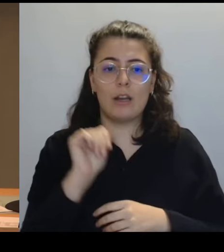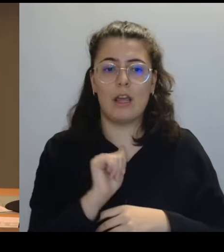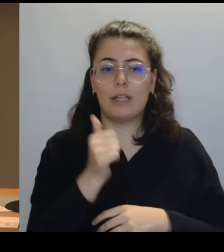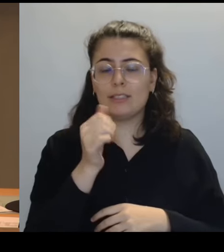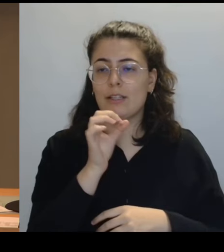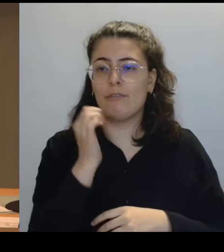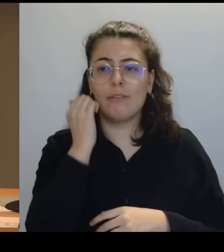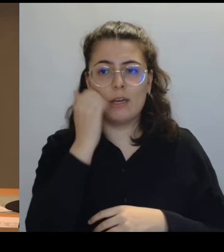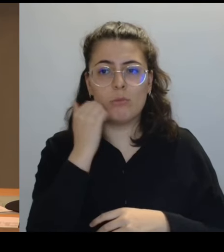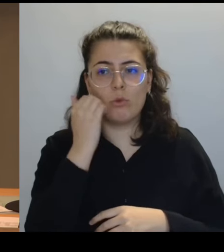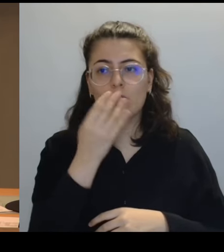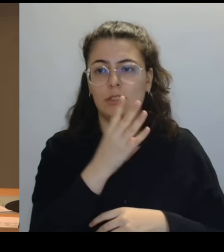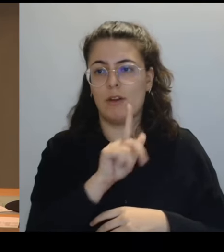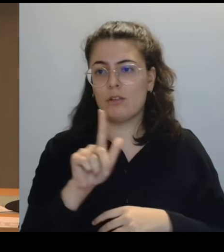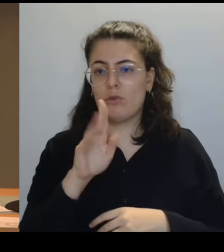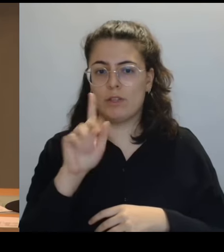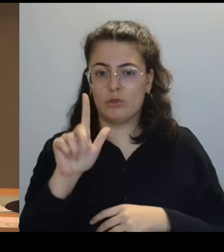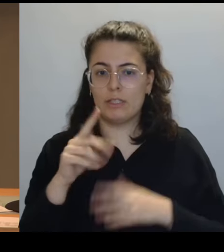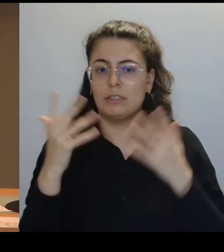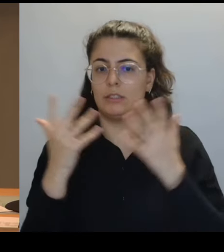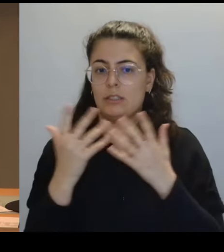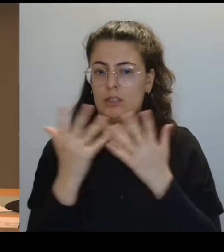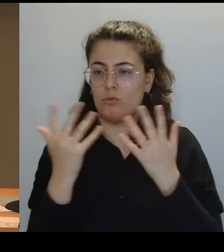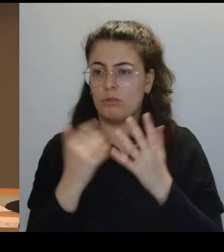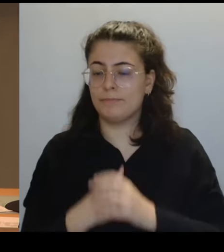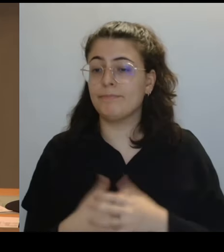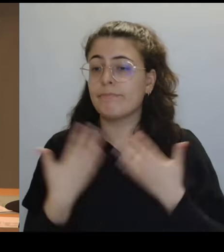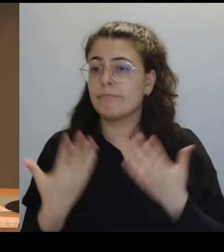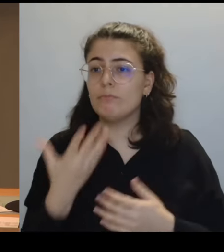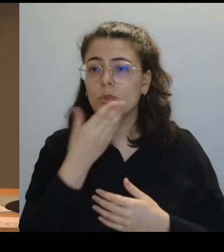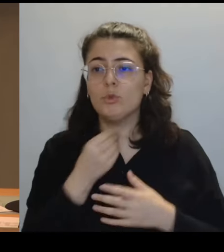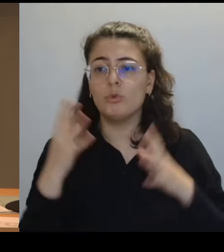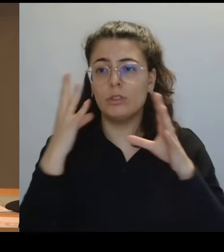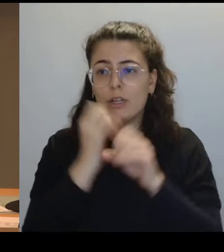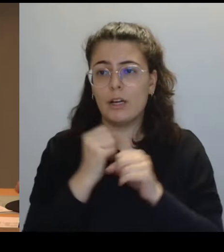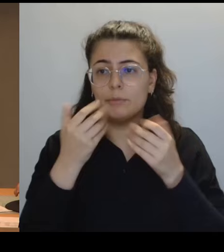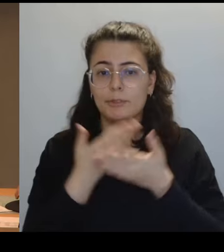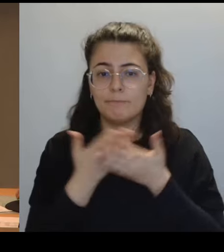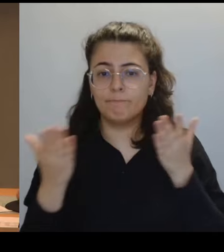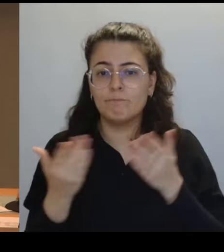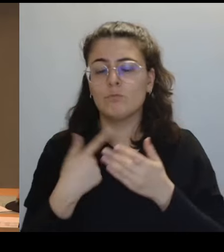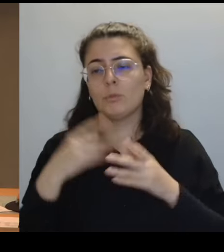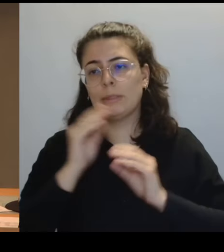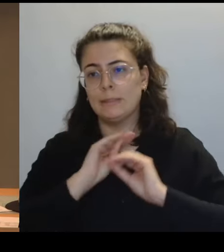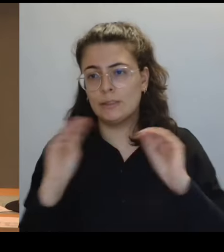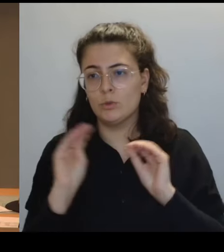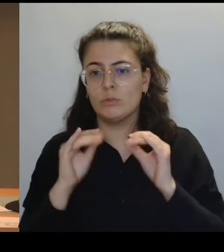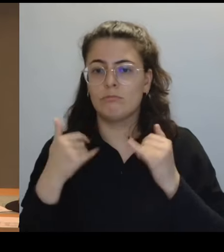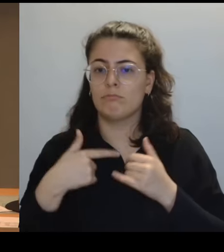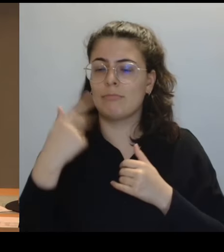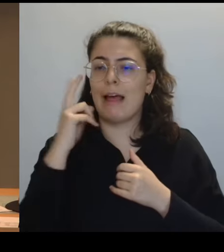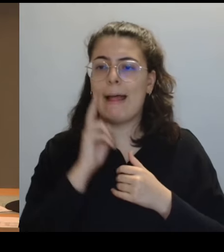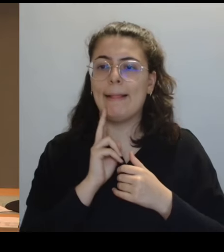Ich darf Ihnen einen schönen Abend wünschen. Darf sie noch einmal darauf hinweisen, dass jetzt eine Sitzung des Ältestenrats folgt und damit die Sitzung schließen.